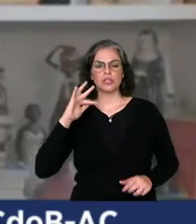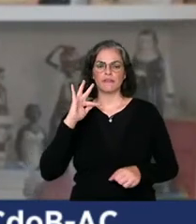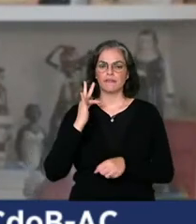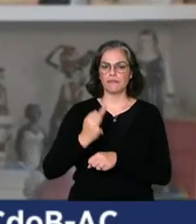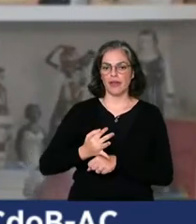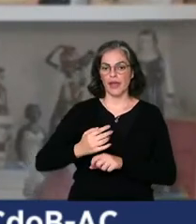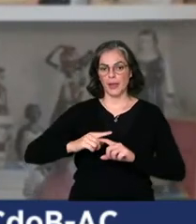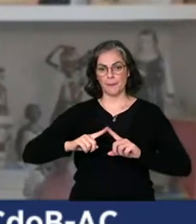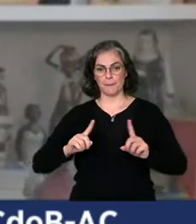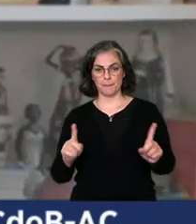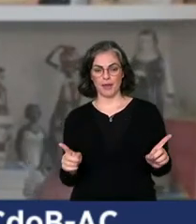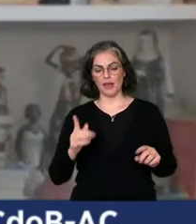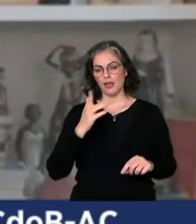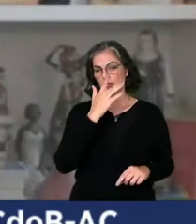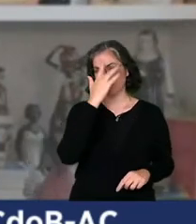DEZ DIAS DE FÉRIAS E OS FAZ